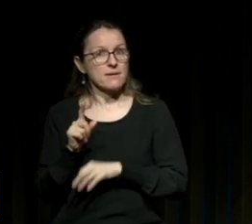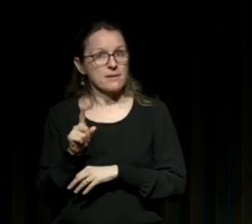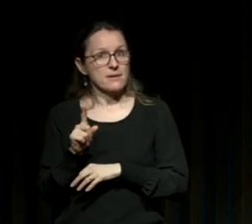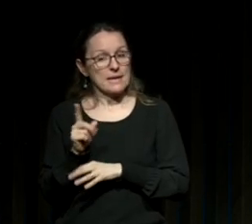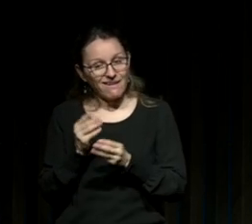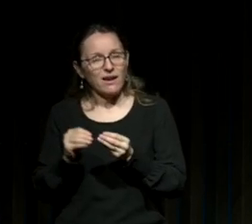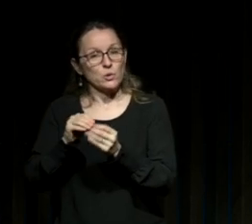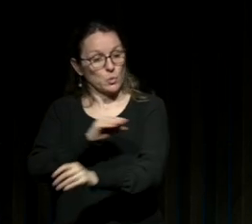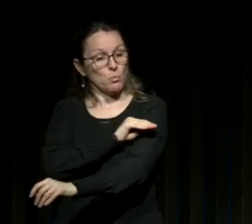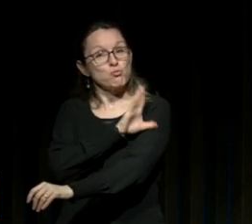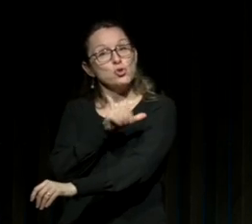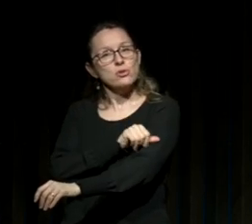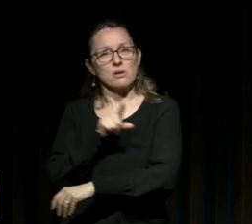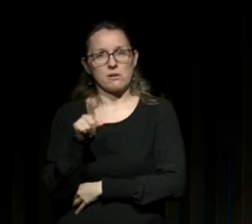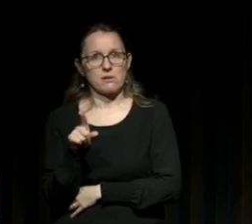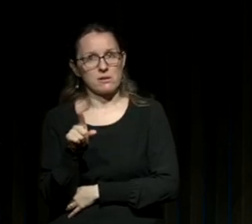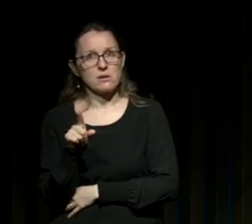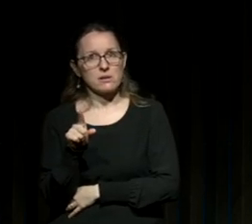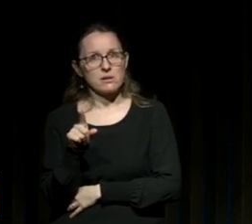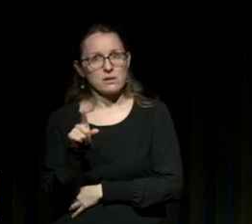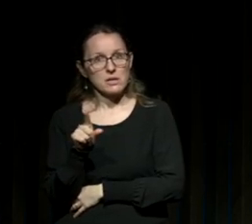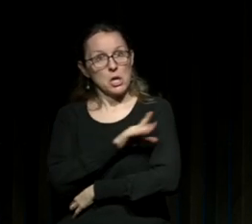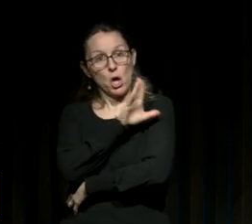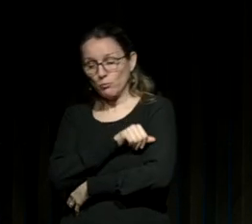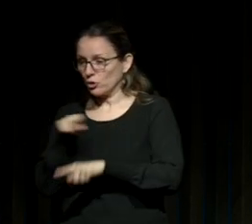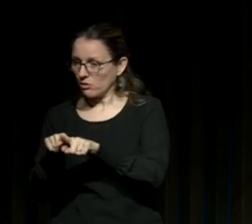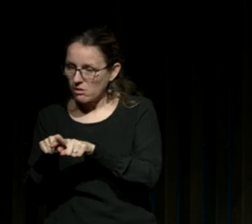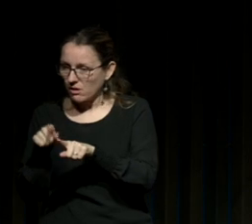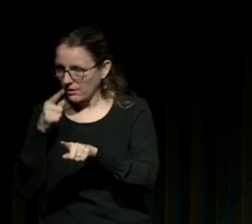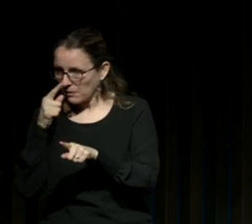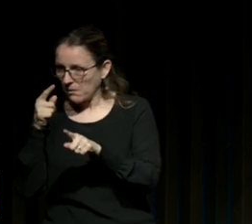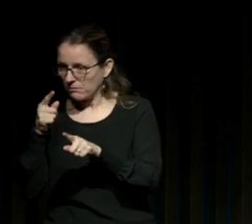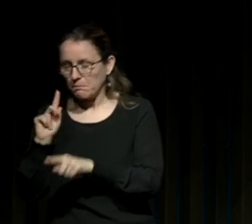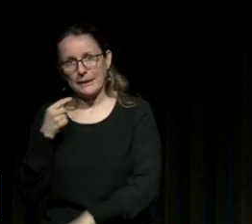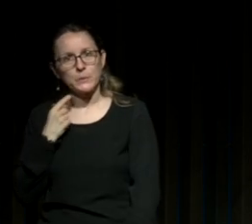est plus importante dans le groupe qui a fait le jeûne intermittent donc la physiologie la